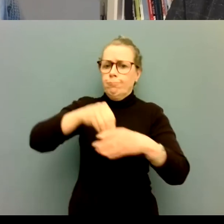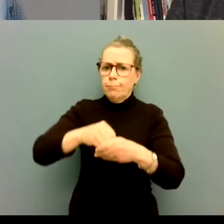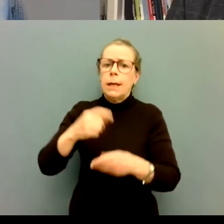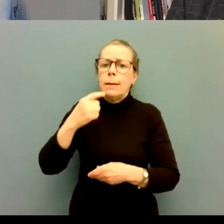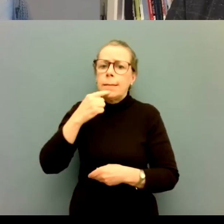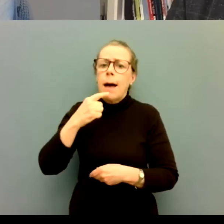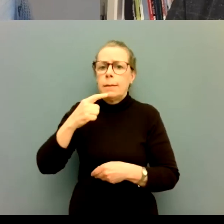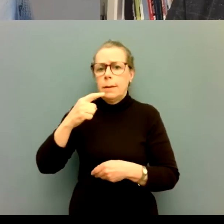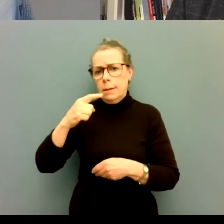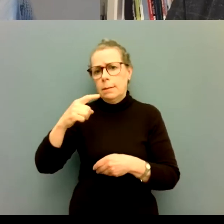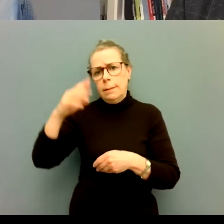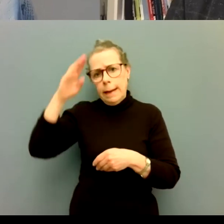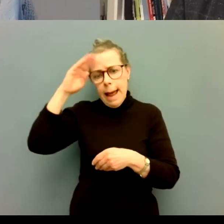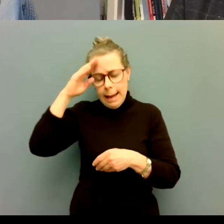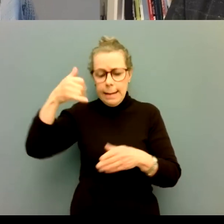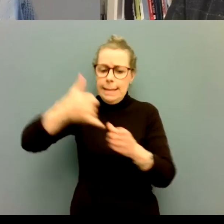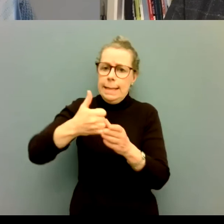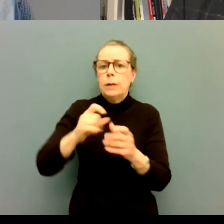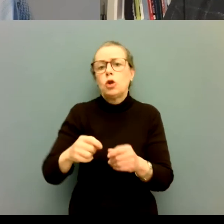högkostnadsskydd som övrig vård?